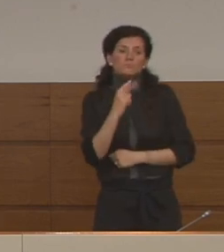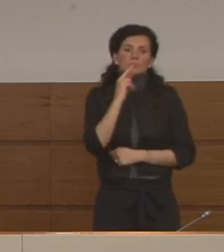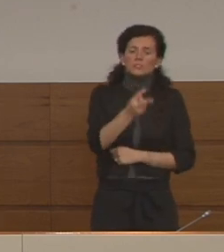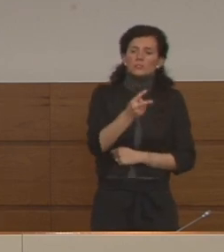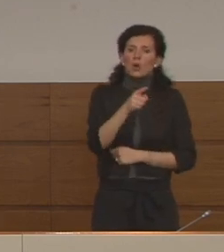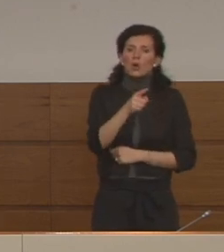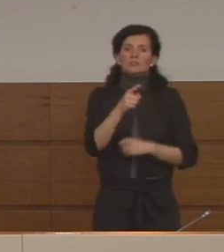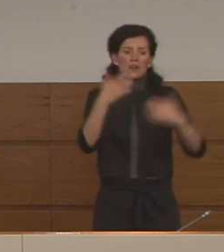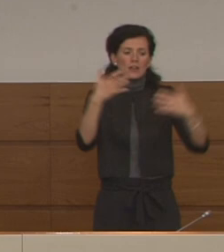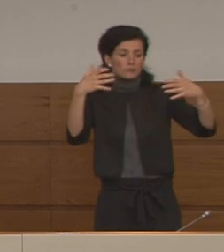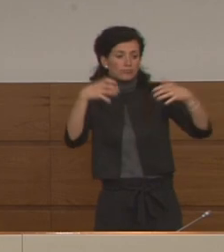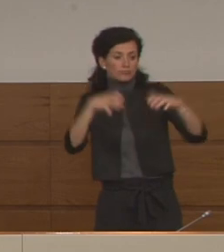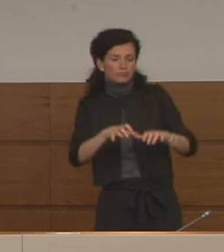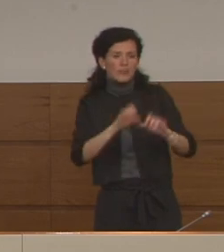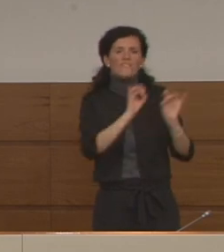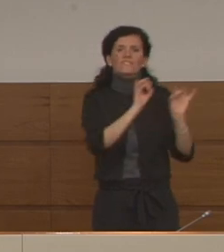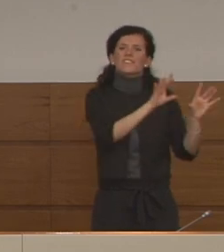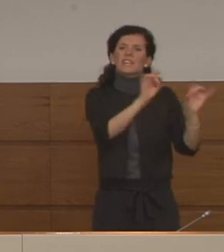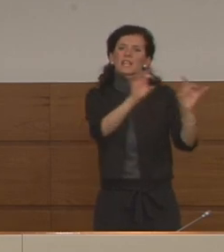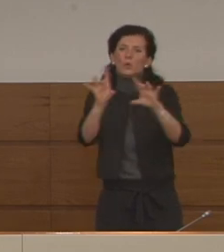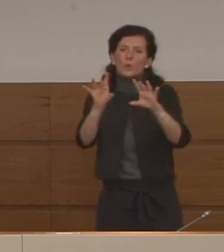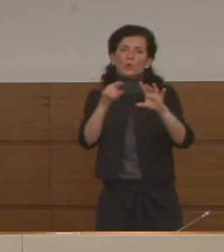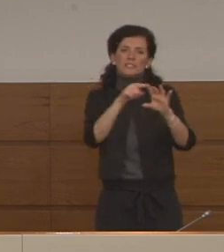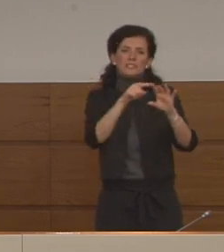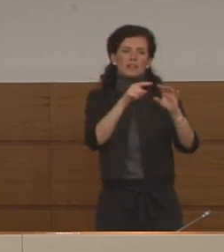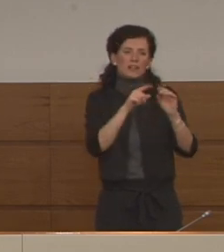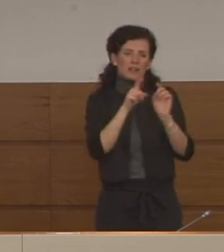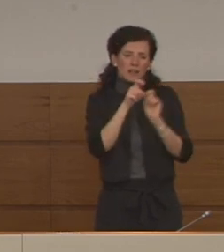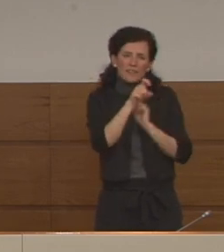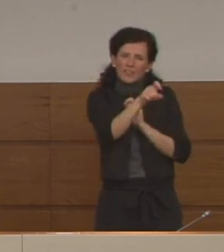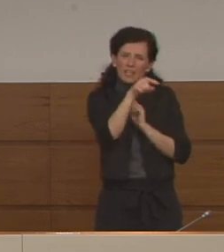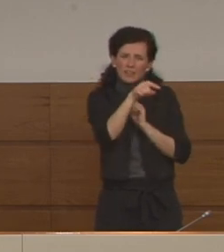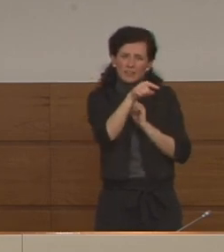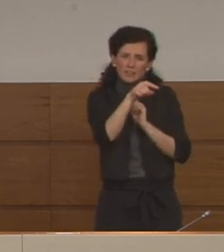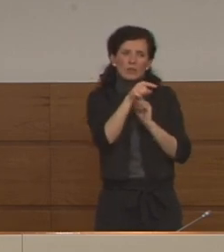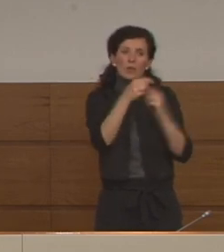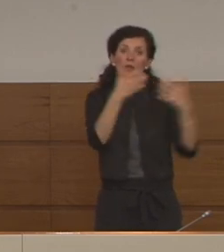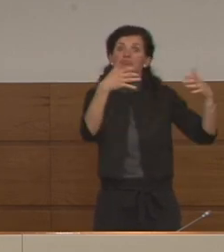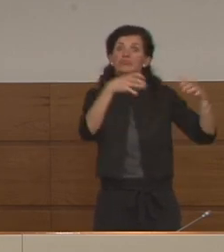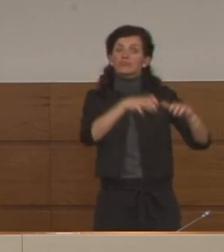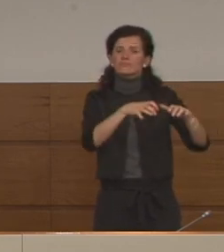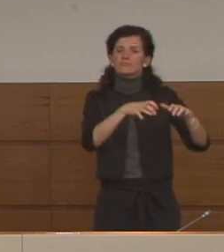riduzione della virulenza del virus. Cosa che non credo. Ritengo piuttosto che